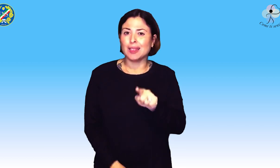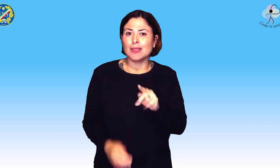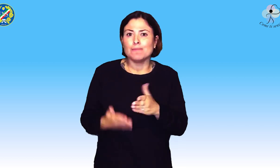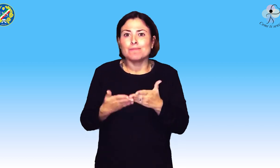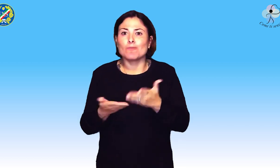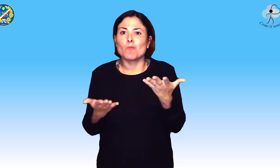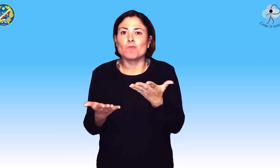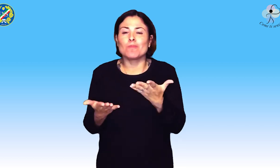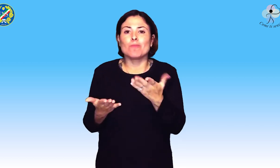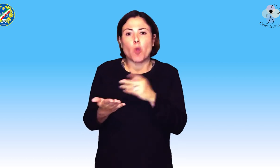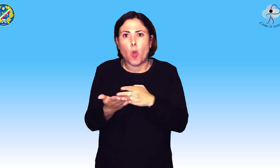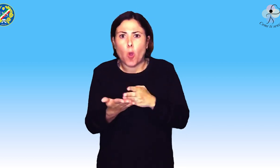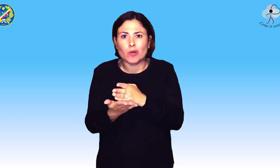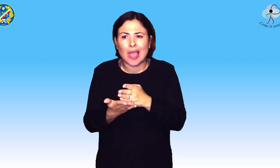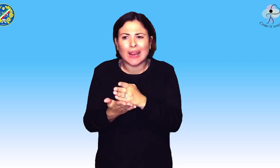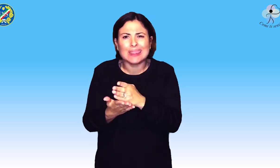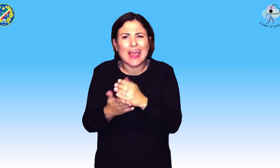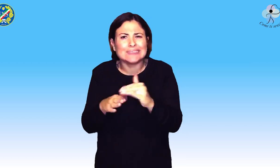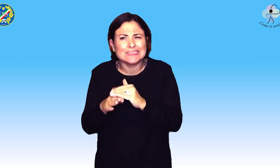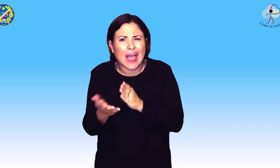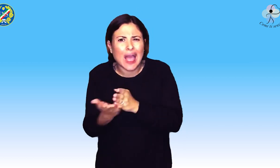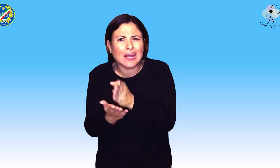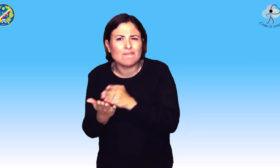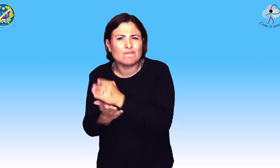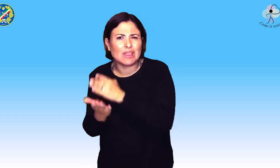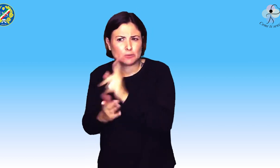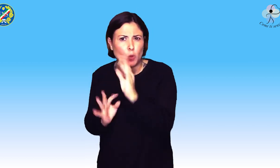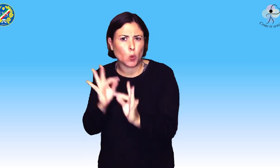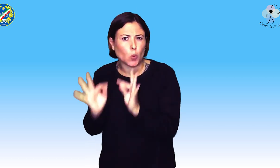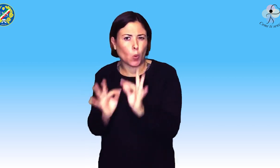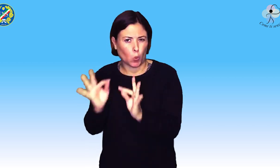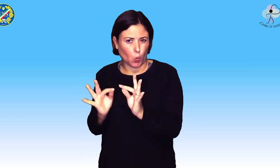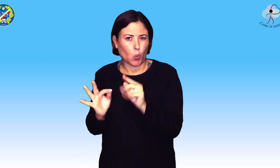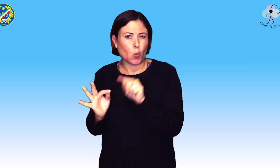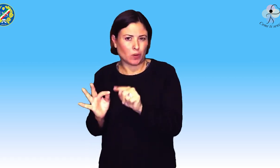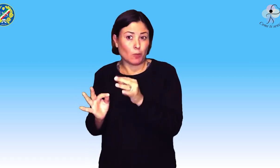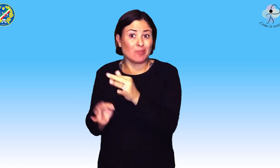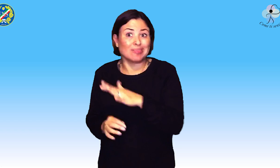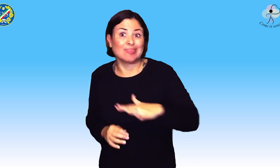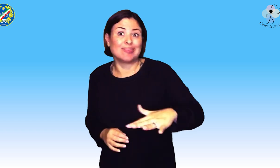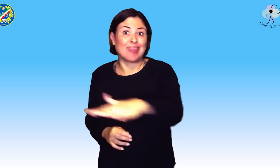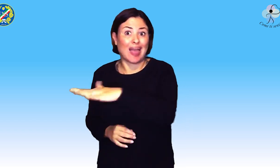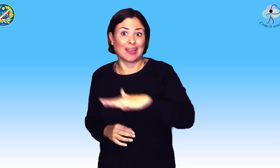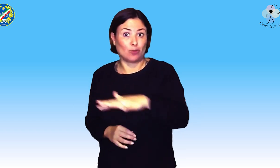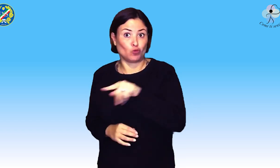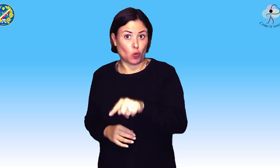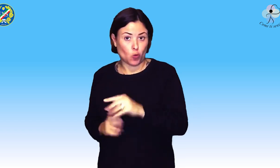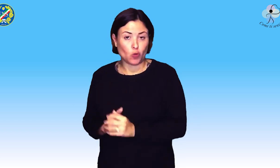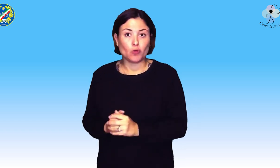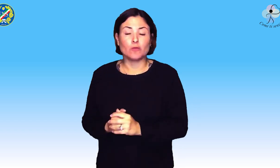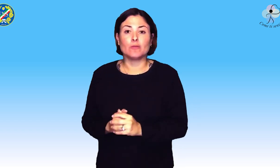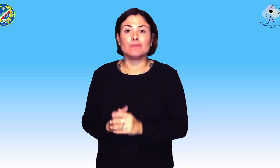orientare l’utenza verso i servizi di cura sul territorio,